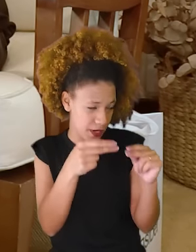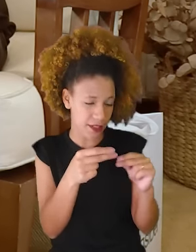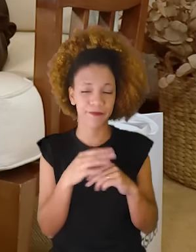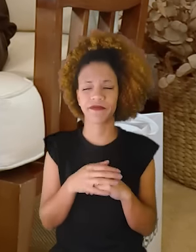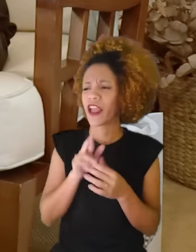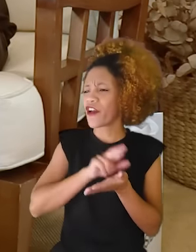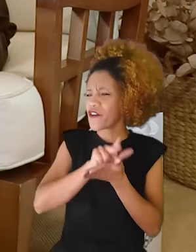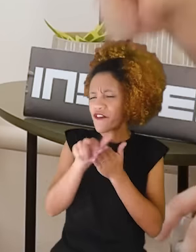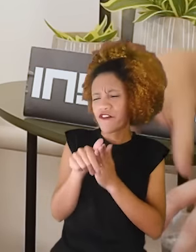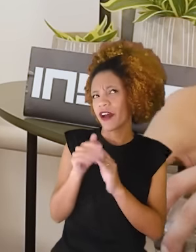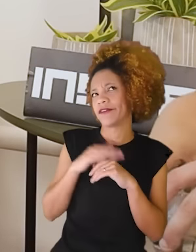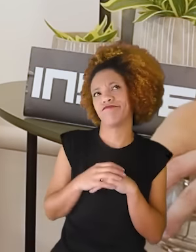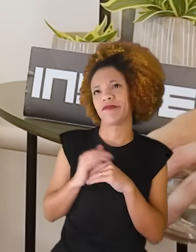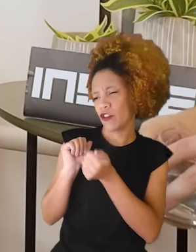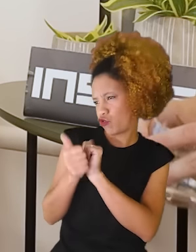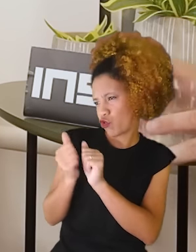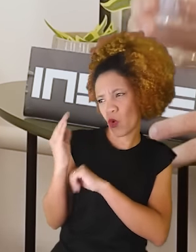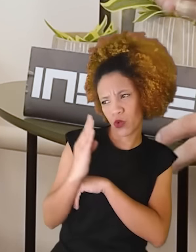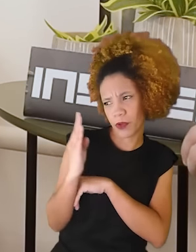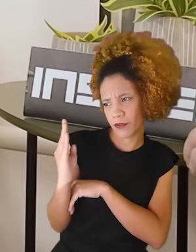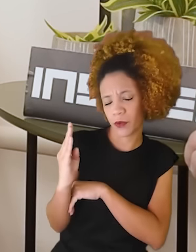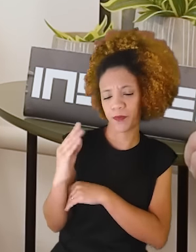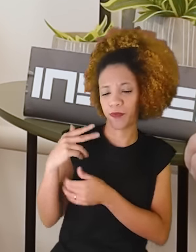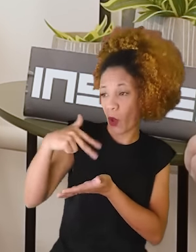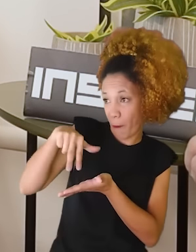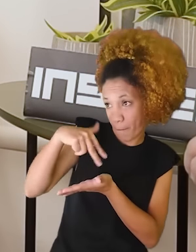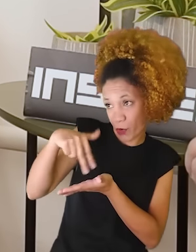do seu pai cara teve várias paradas no jogo do Botafogo eu levei uma vez ele um boneco um boneco